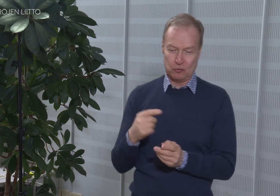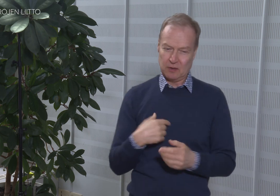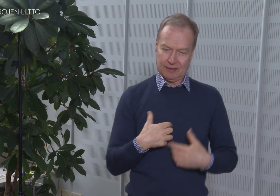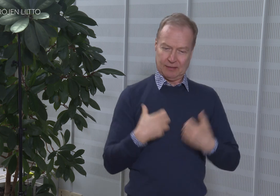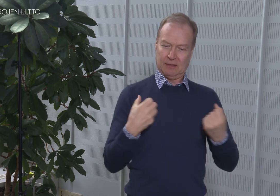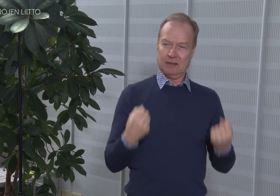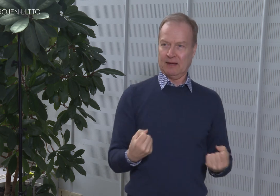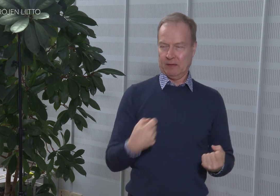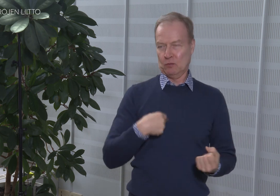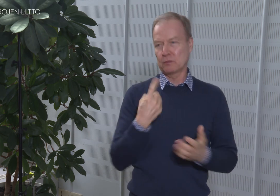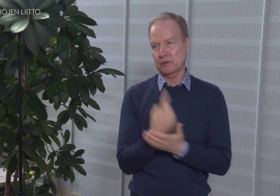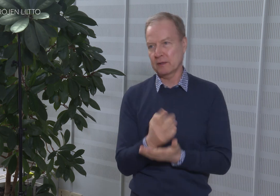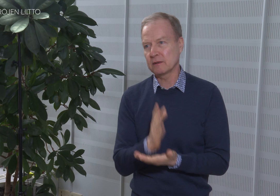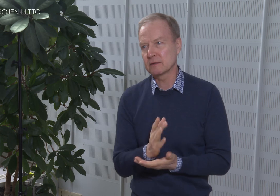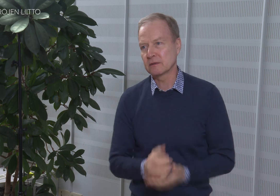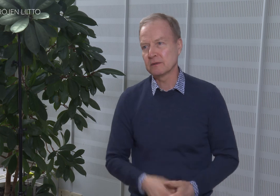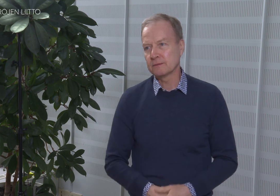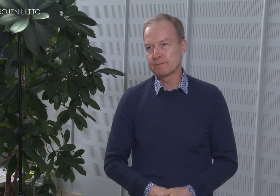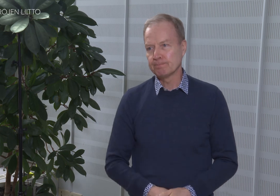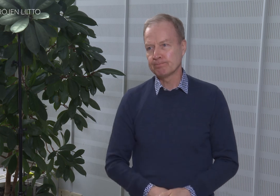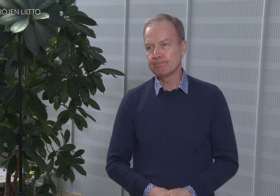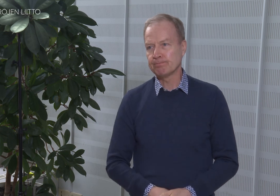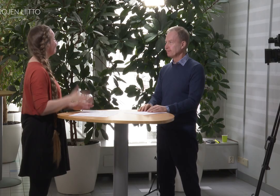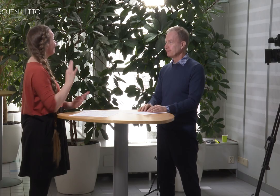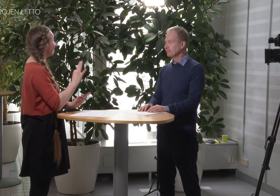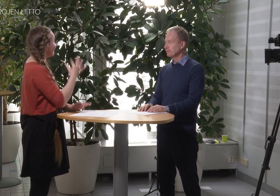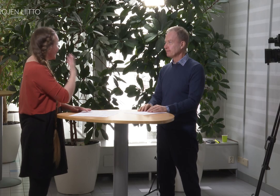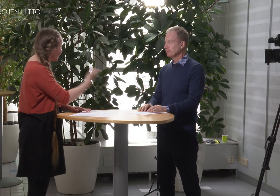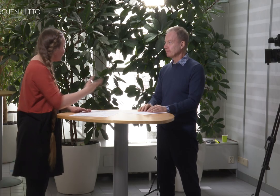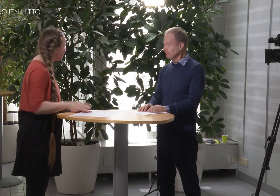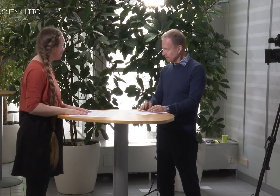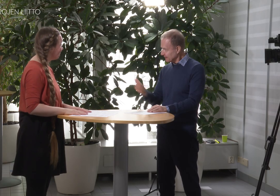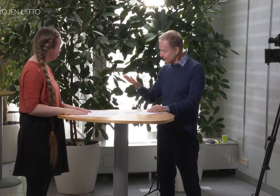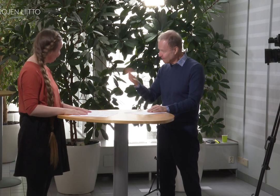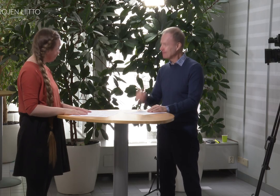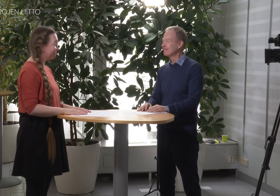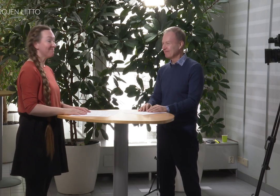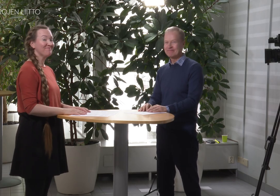Siksi tervehtyminen on niin tärkeä asia. Hyvä, kiitoksia. -Kiitos.